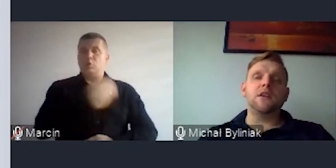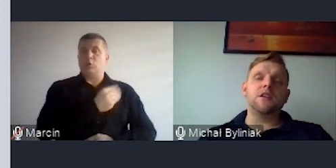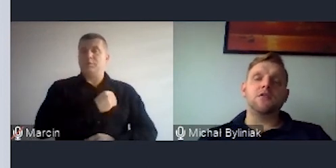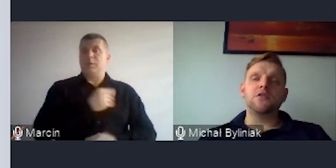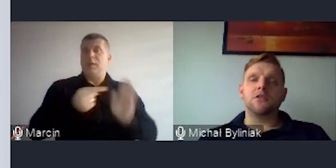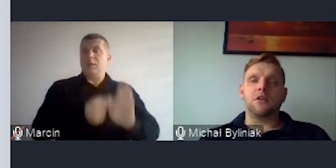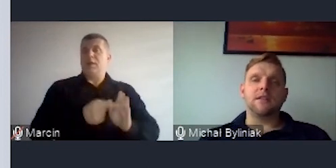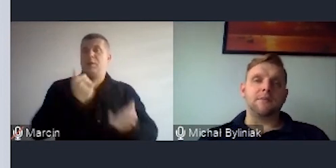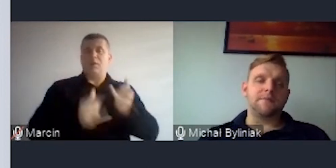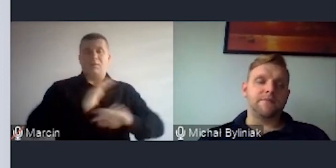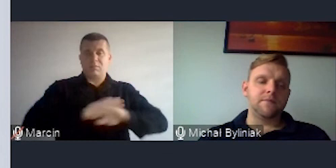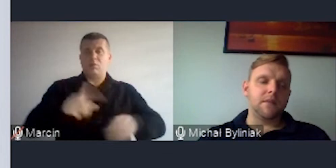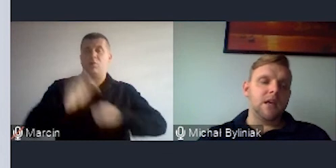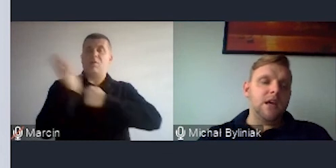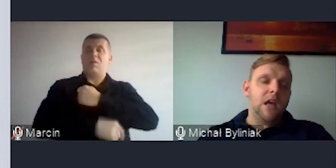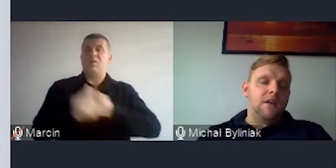inaczej kończy się to korektami.